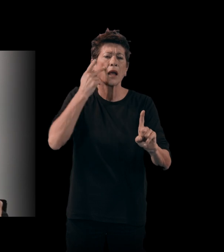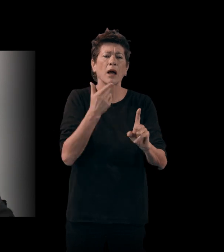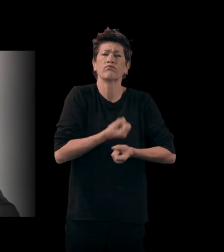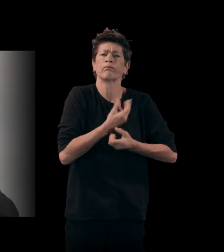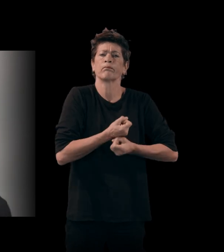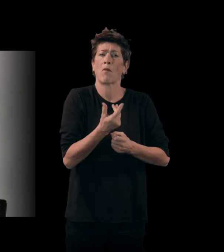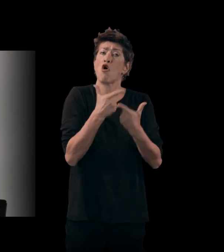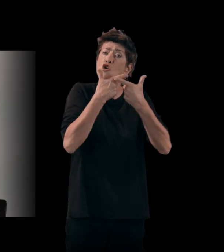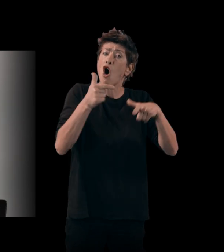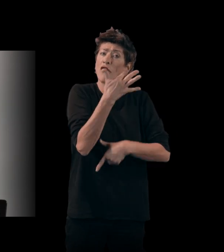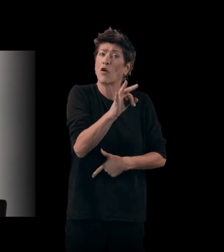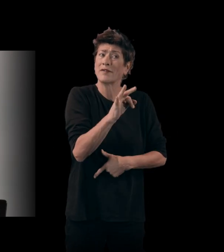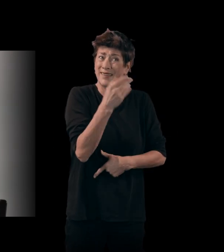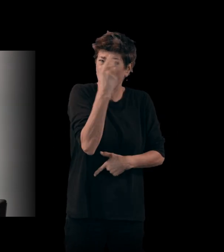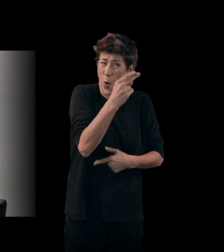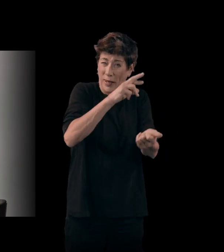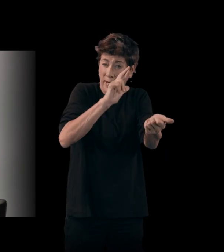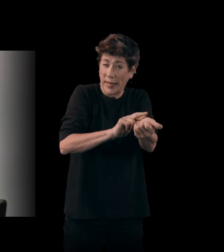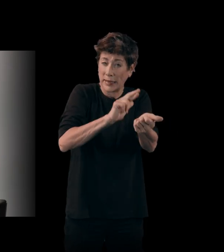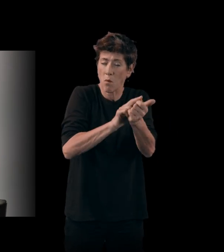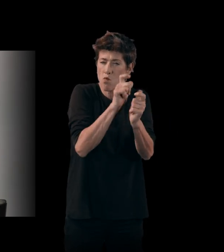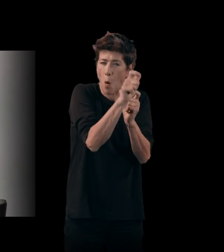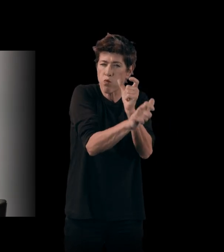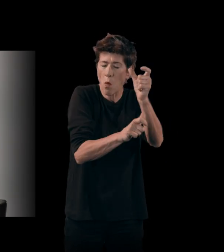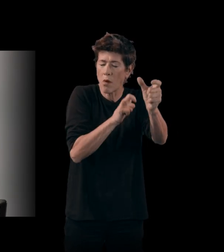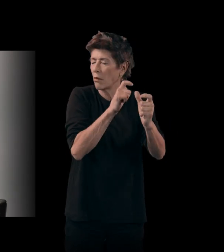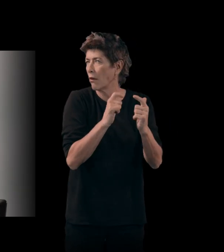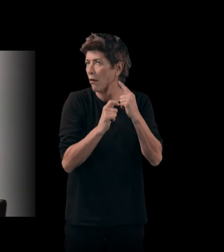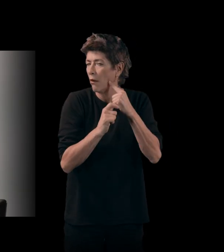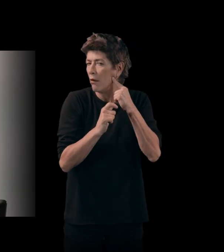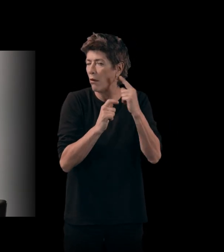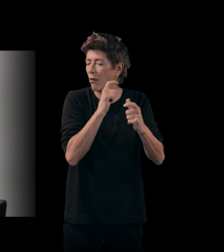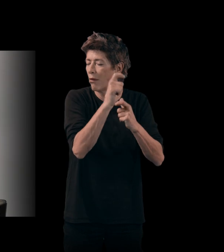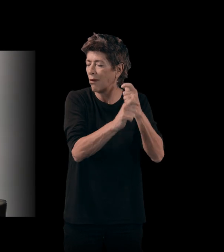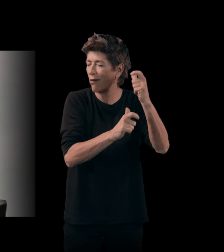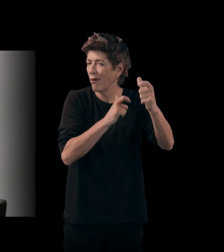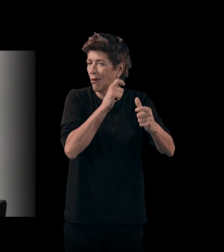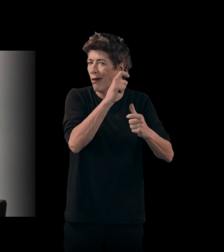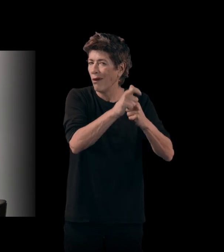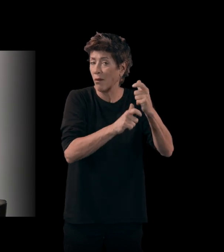le simple rythme des mots, c’est oral, mais en même temps